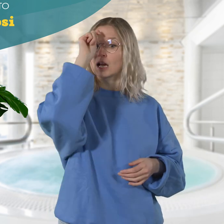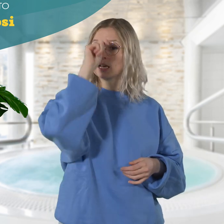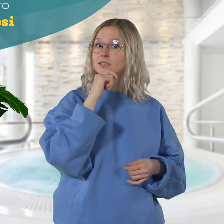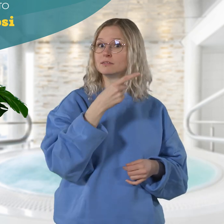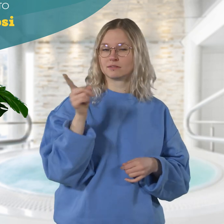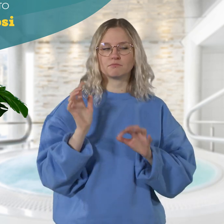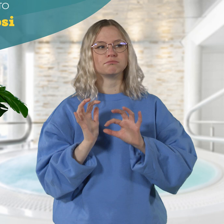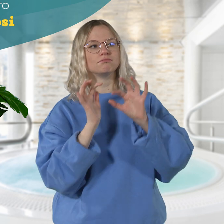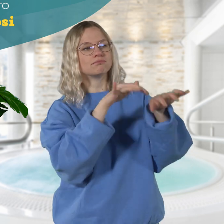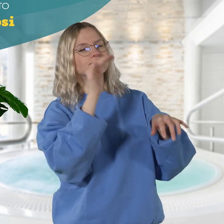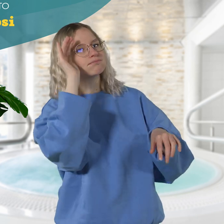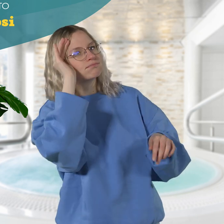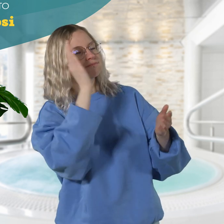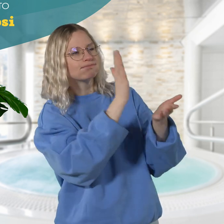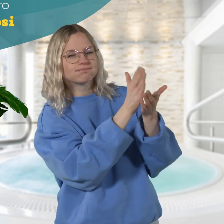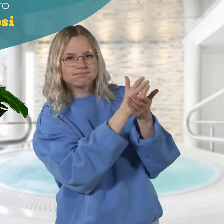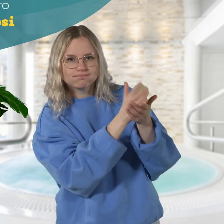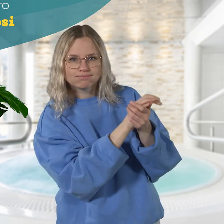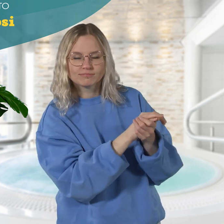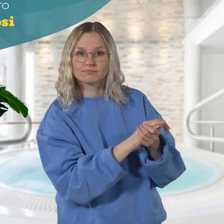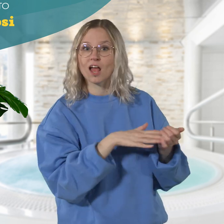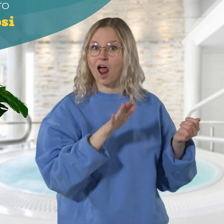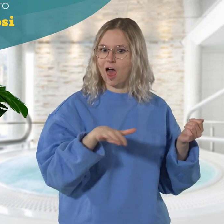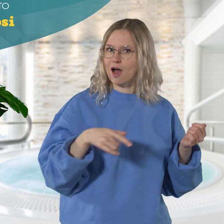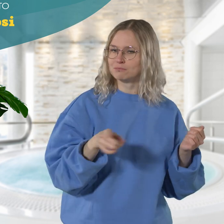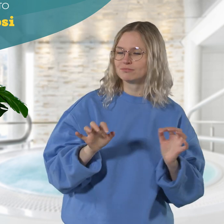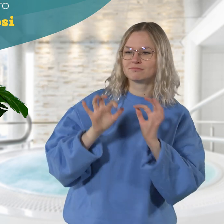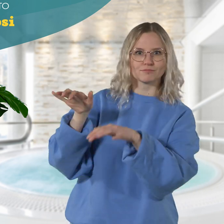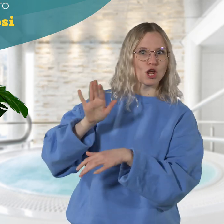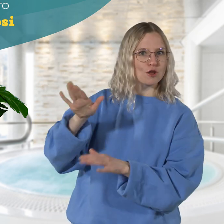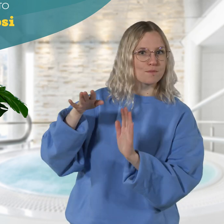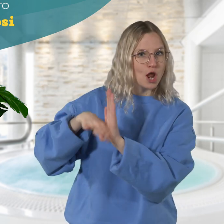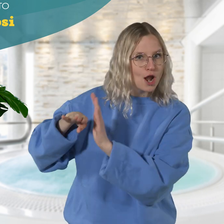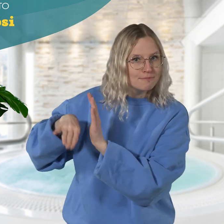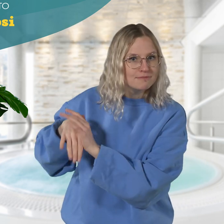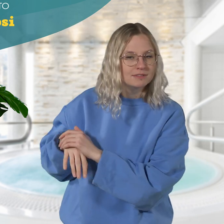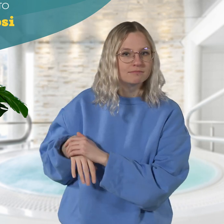Lapsille järjestetään ohjattua toimintaa isien luentojen ajaksi.